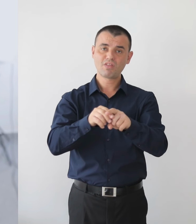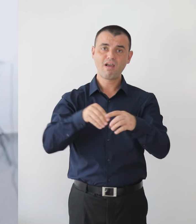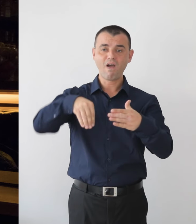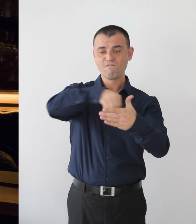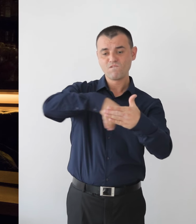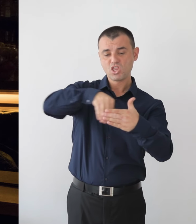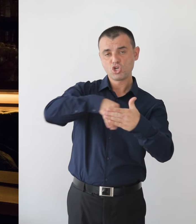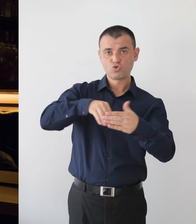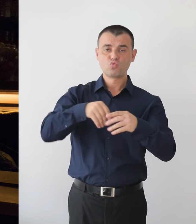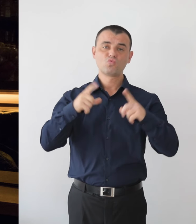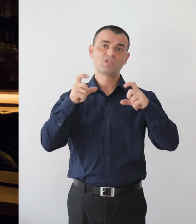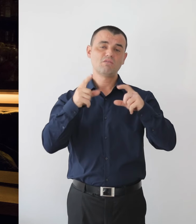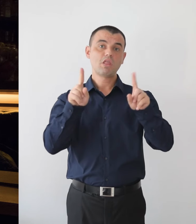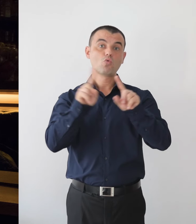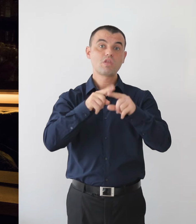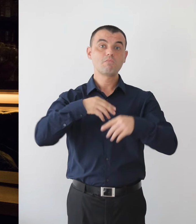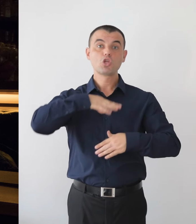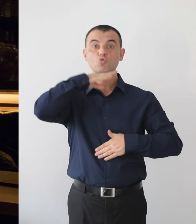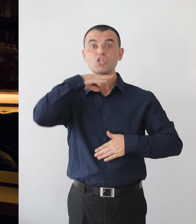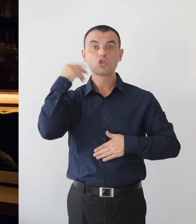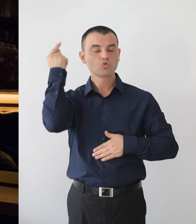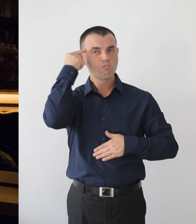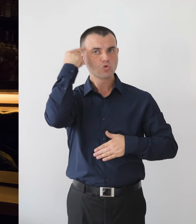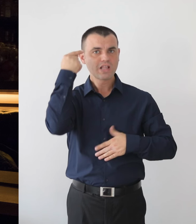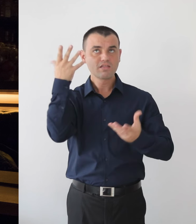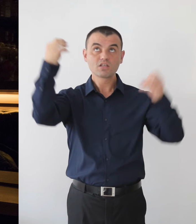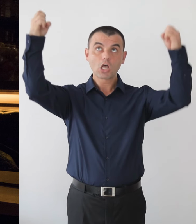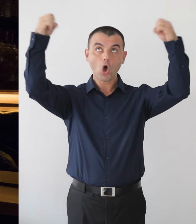а също и снимане в интериора, ако нямате знания за осветлението